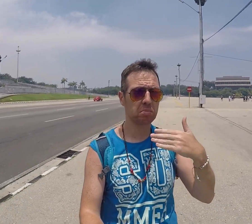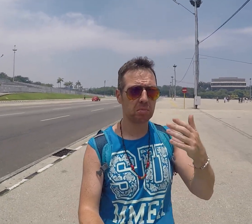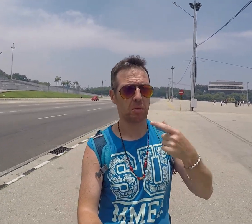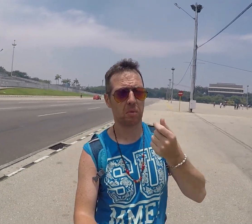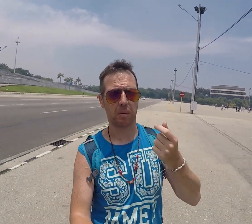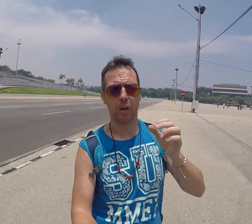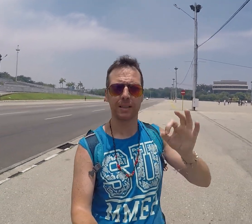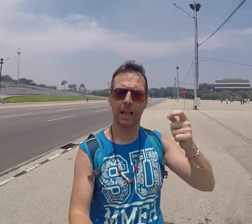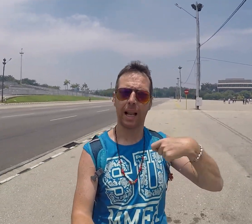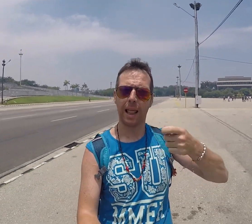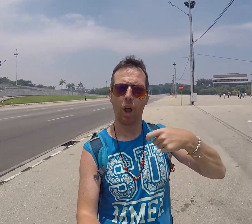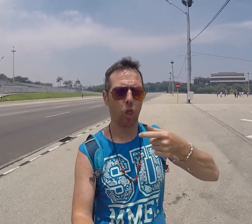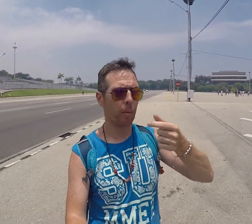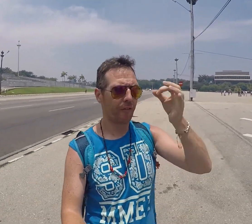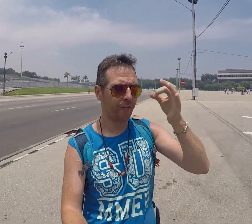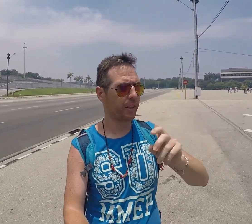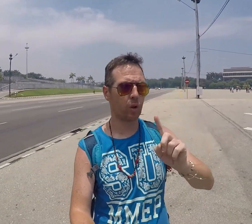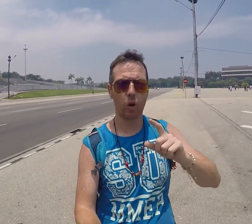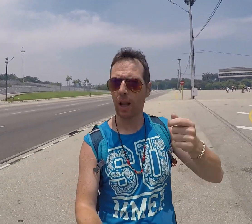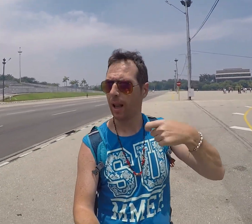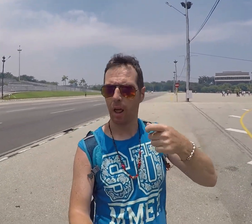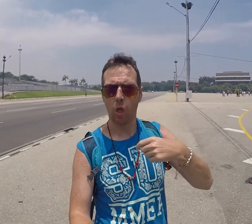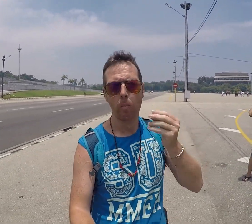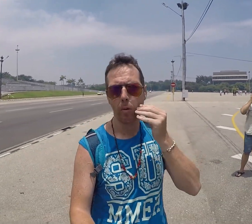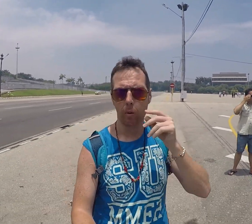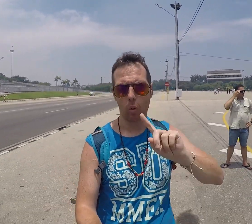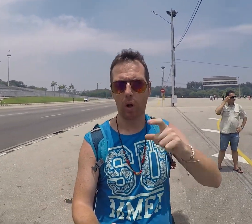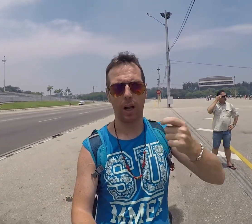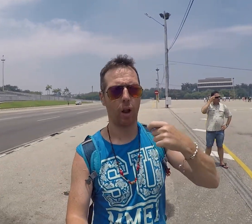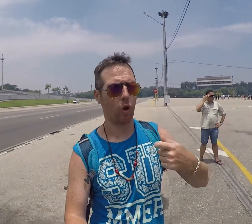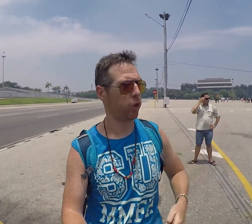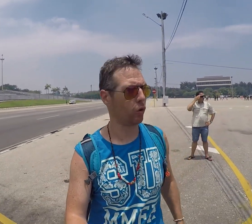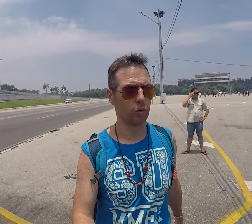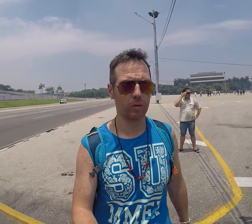Hay que negociarlo, no hay un precio fijo, no seamos bobos